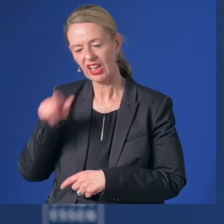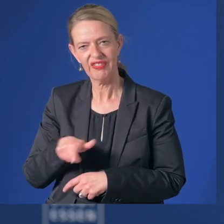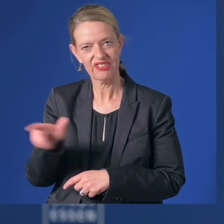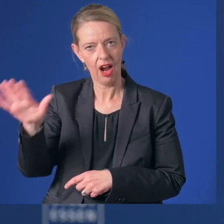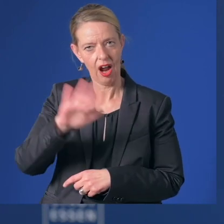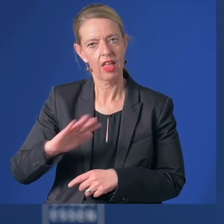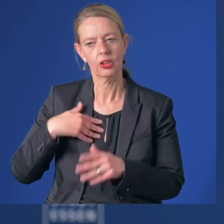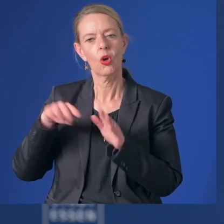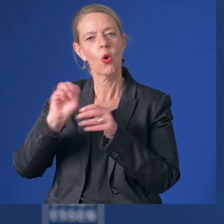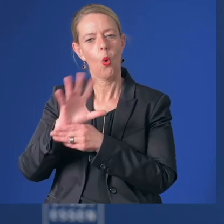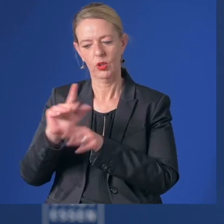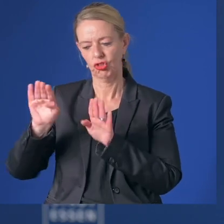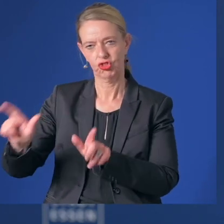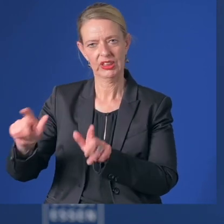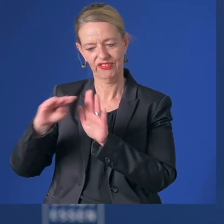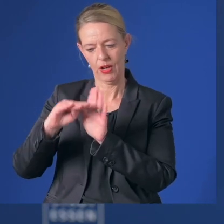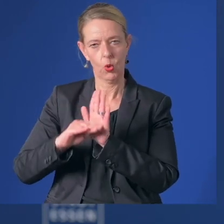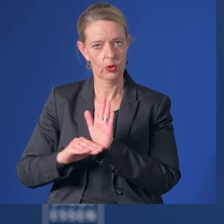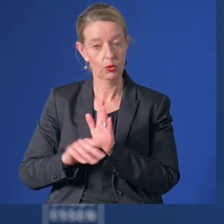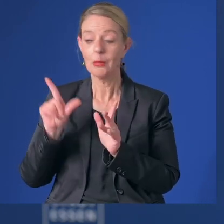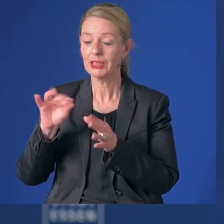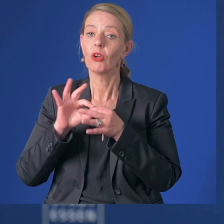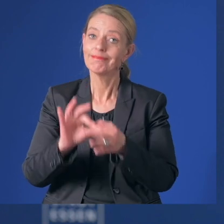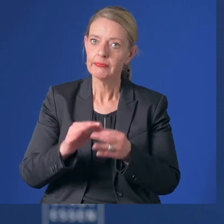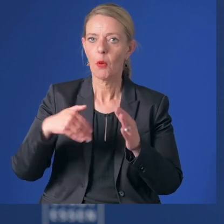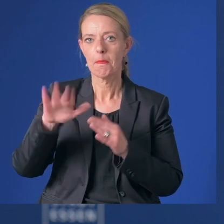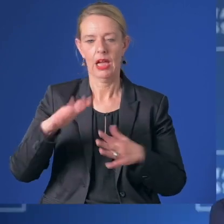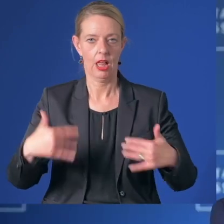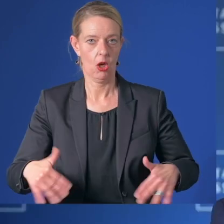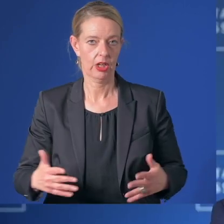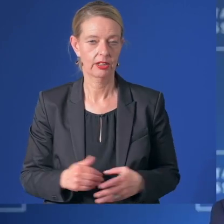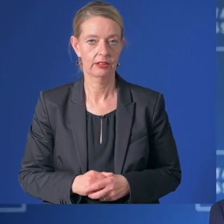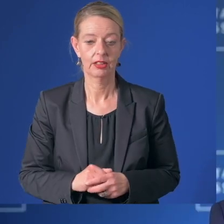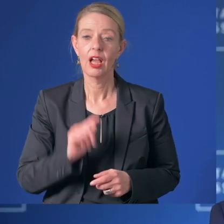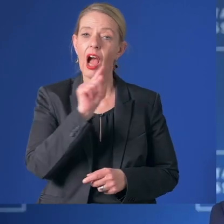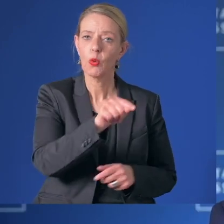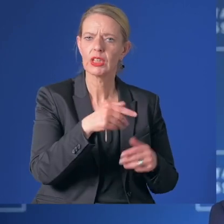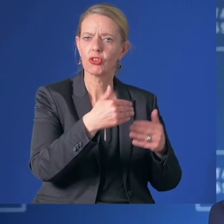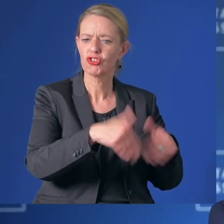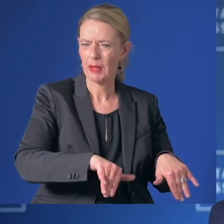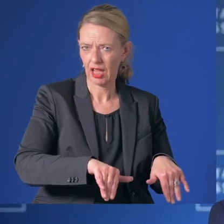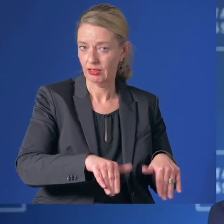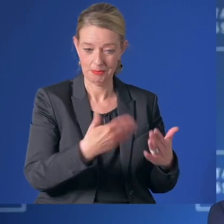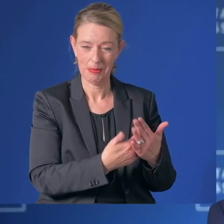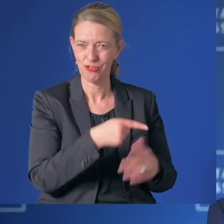des Landes Nordrhein-Westfalen. Einhergehen damit auch Lockerungen. Die Ausgangssperre beispielsweise entfällt ab